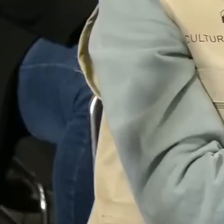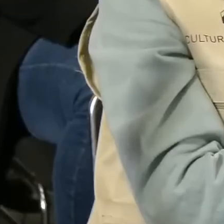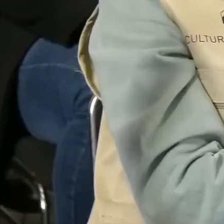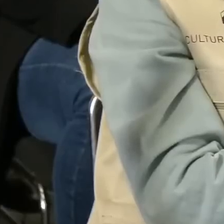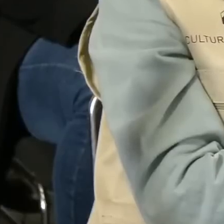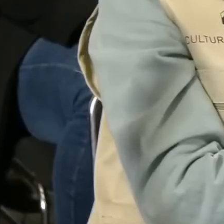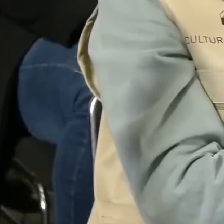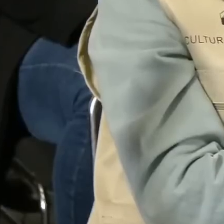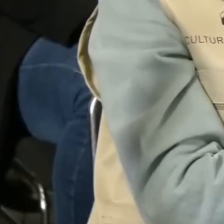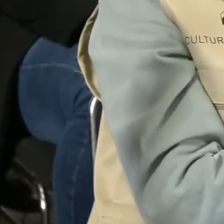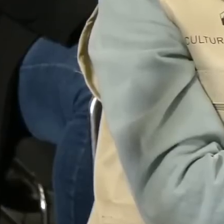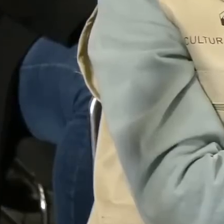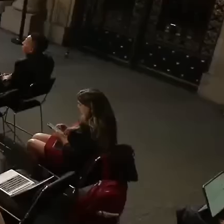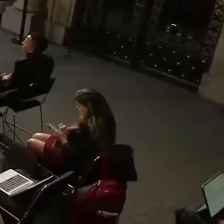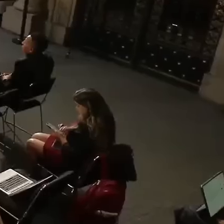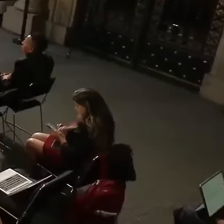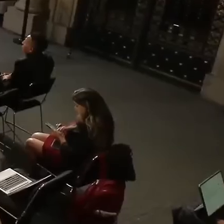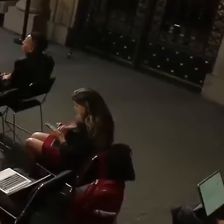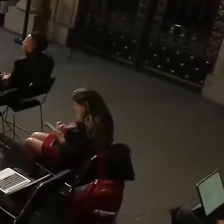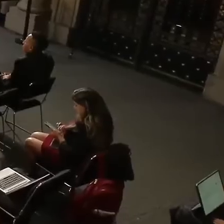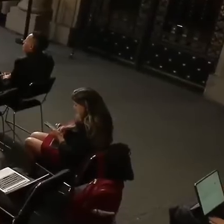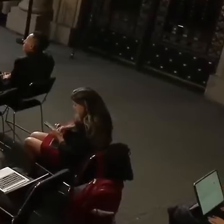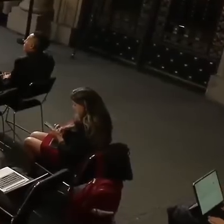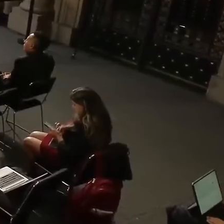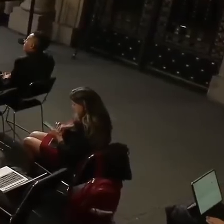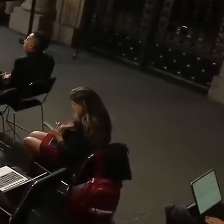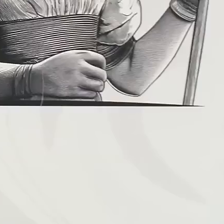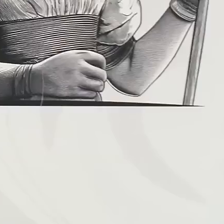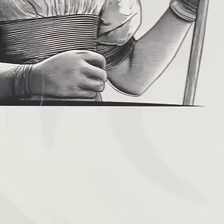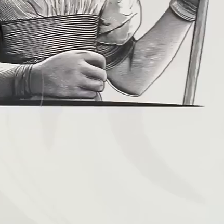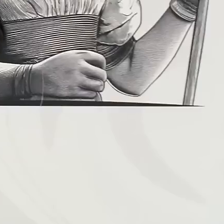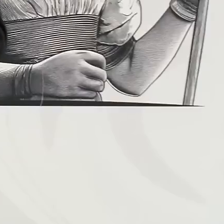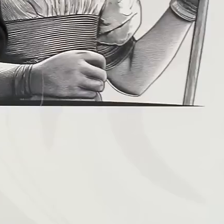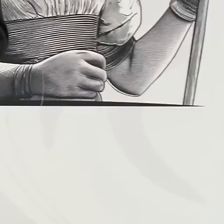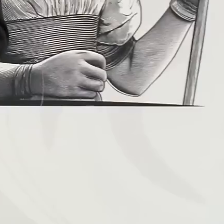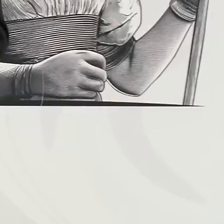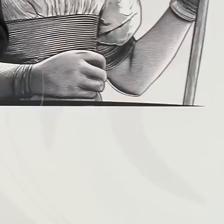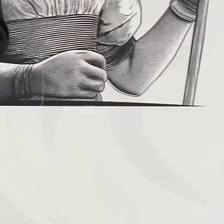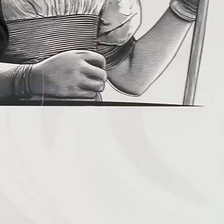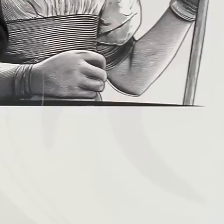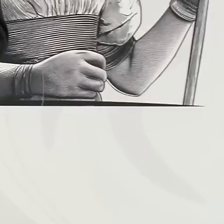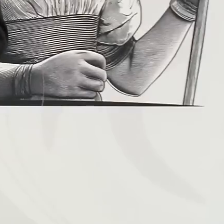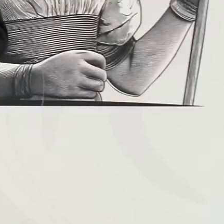estadounid todava muy pronto para saberlo la medida es reciente de tal manera que con todo